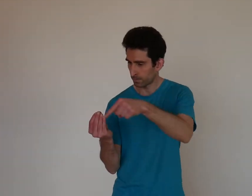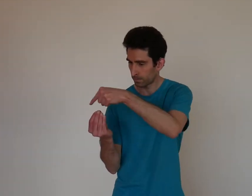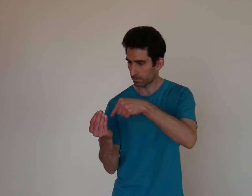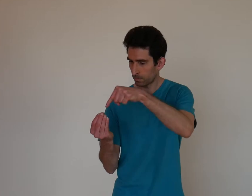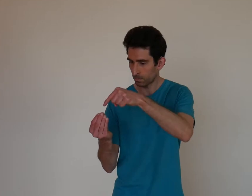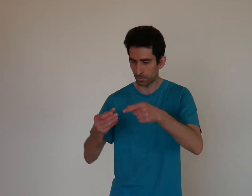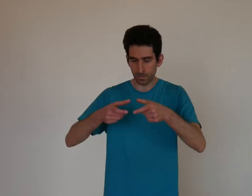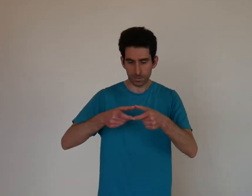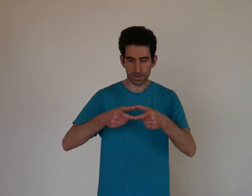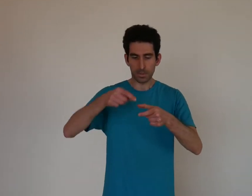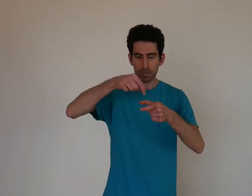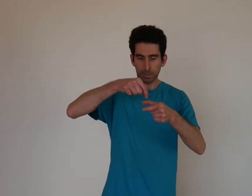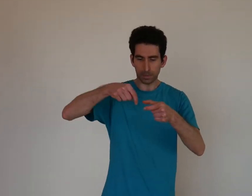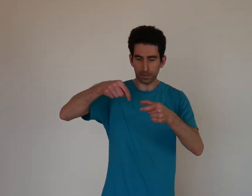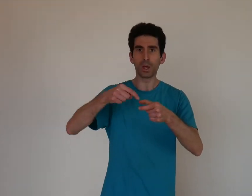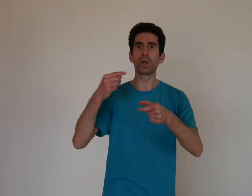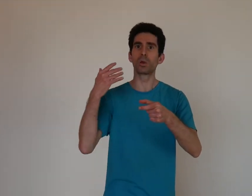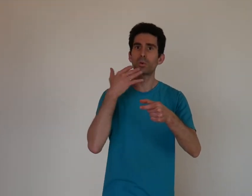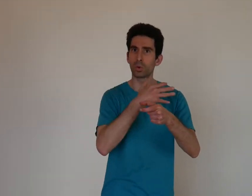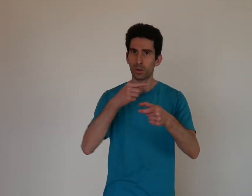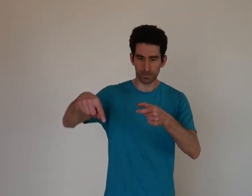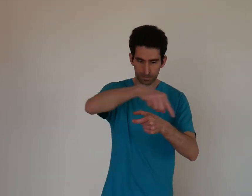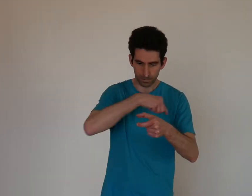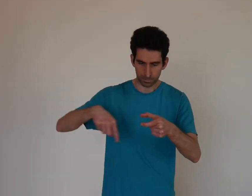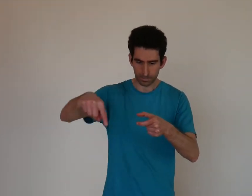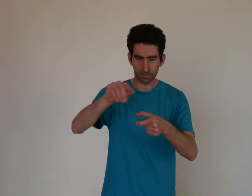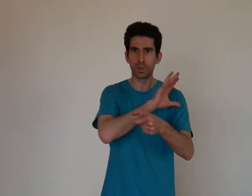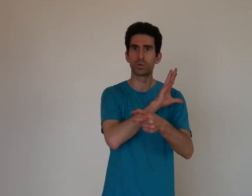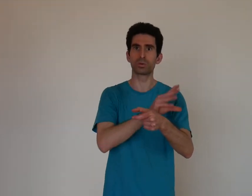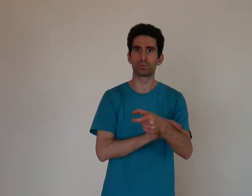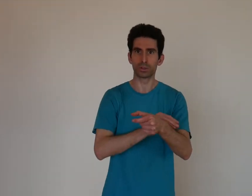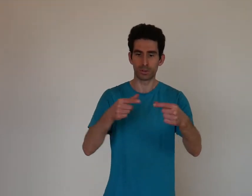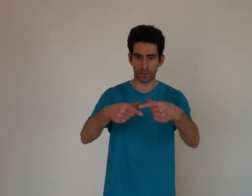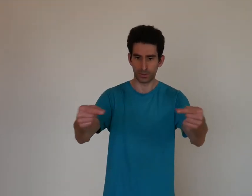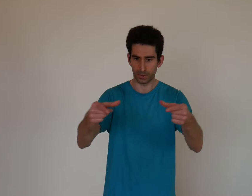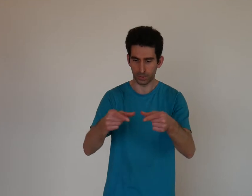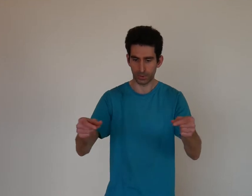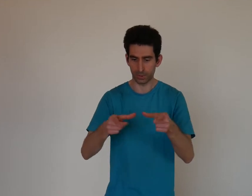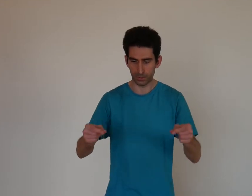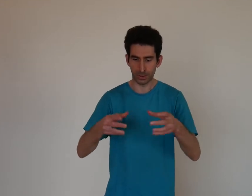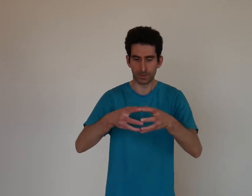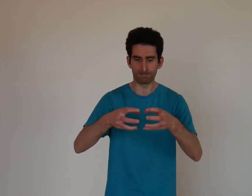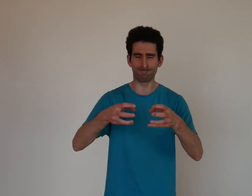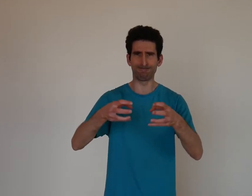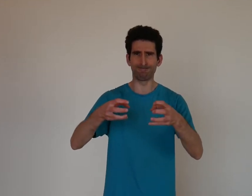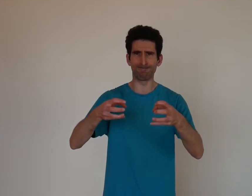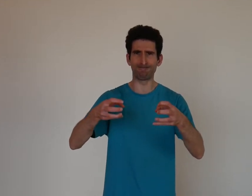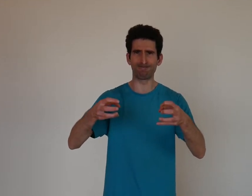Au centre du chromatophore, il y a des pigments de couleur. Autour, ce sont des muscles en forme de rayons. Quand ils s'étirent,